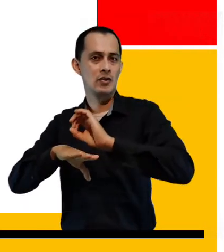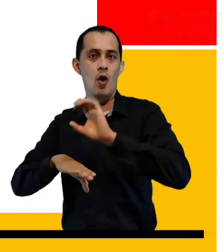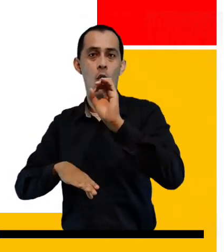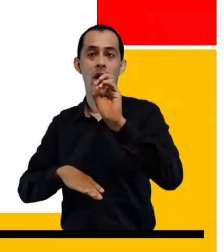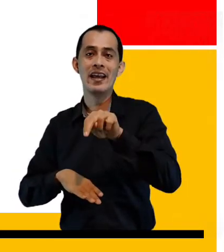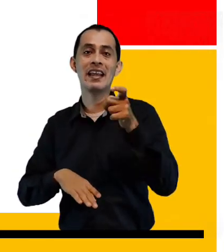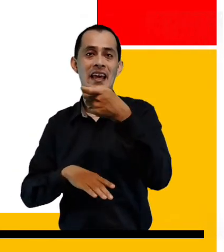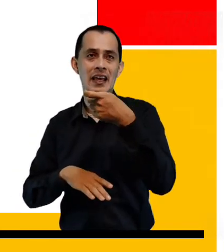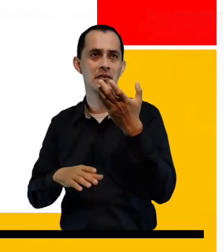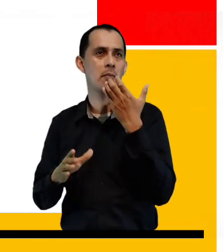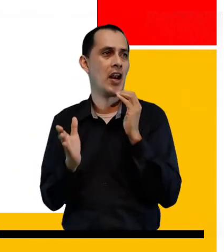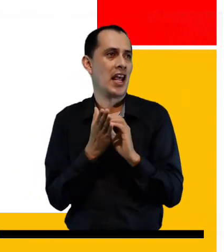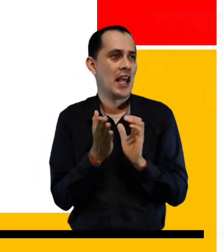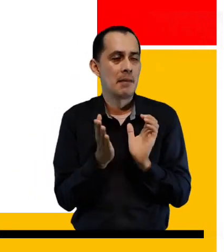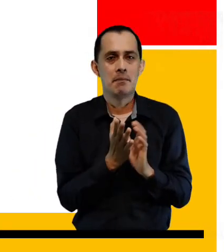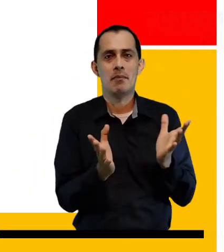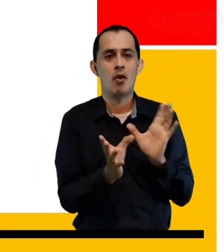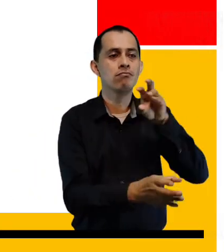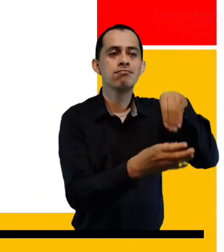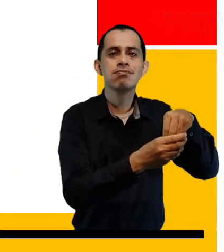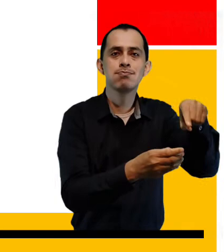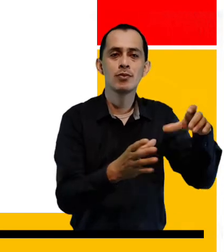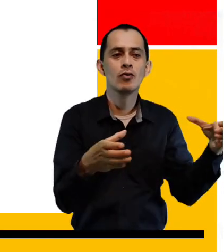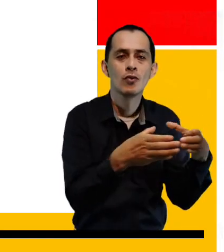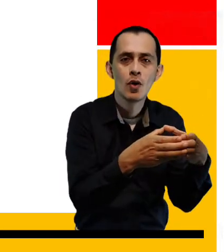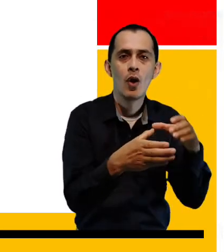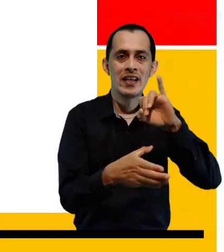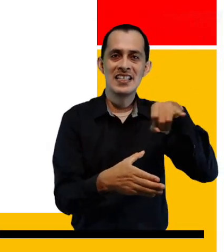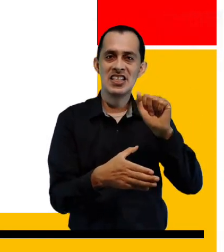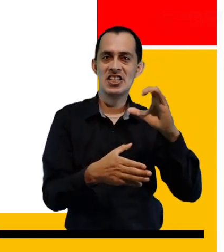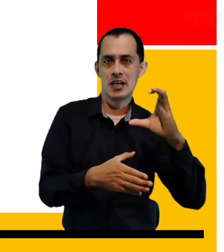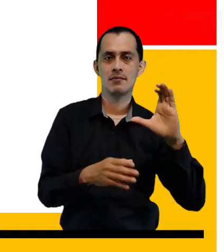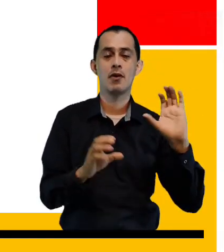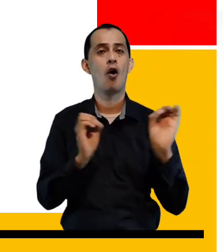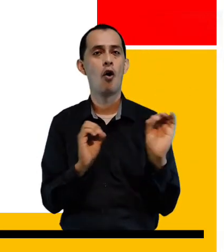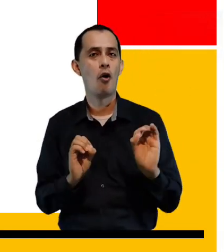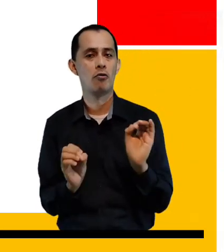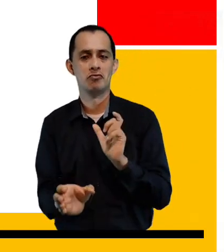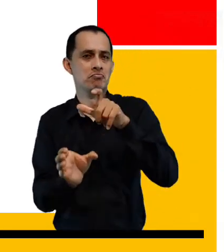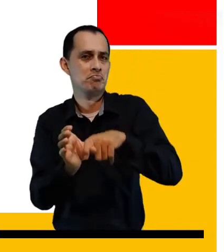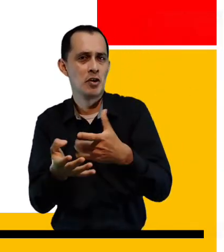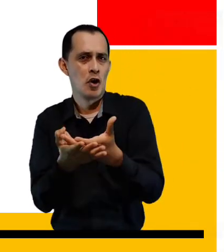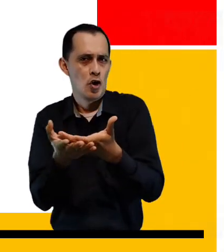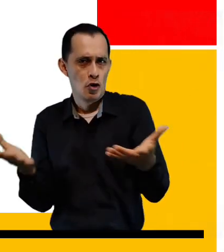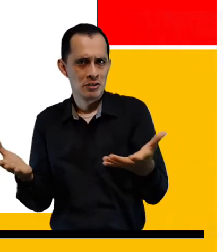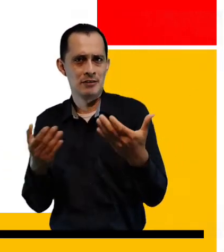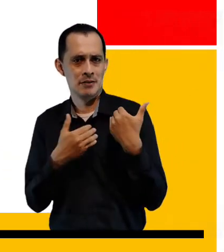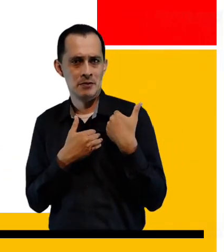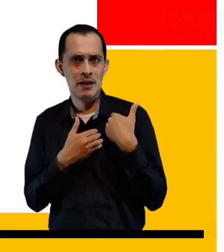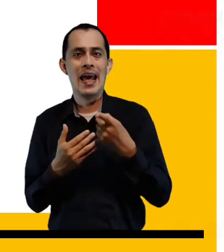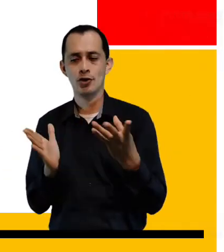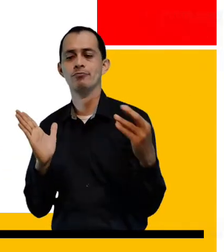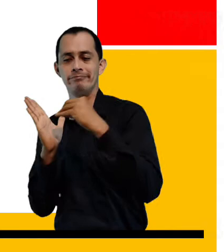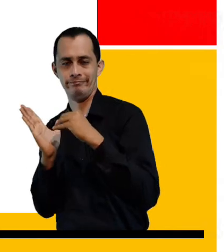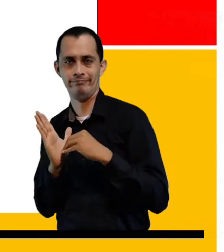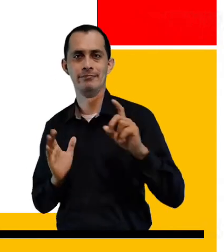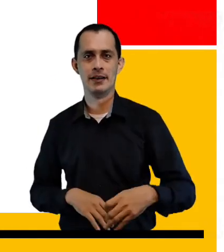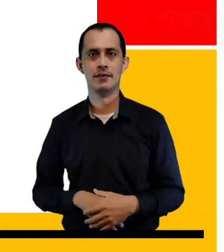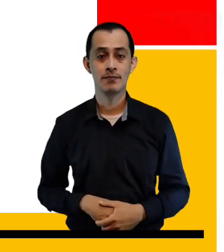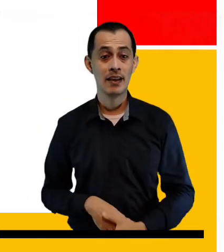de juntas y decisión del ordenamiento de gastos, esto se reporta discriminado en la declaración de